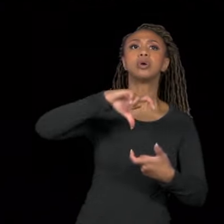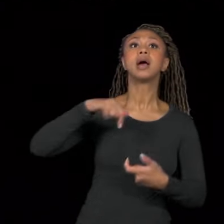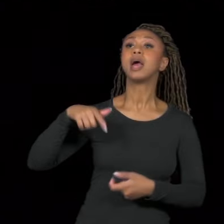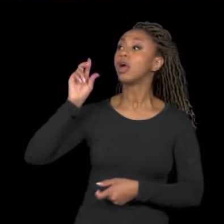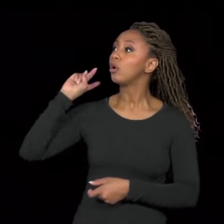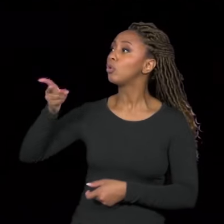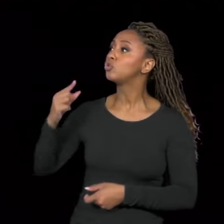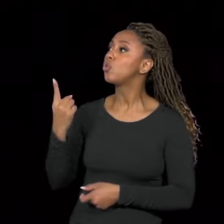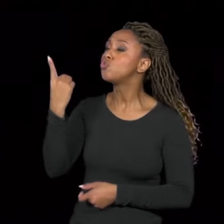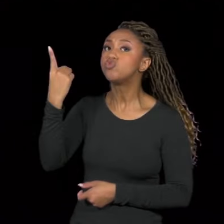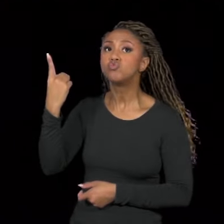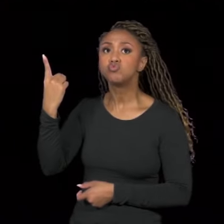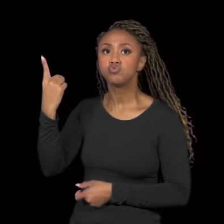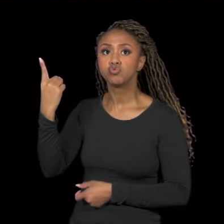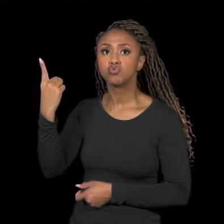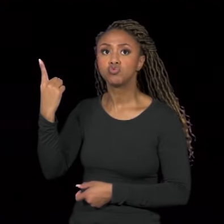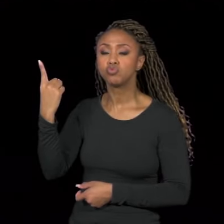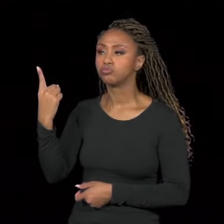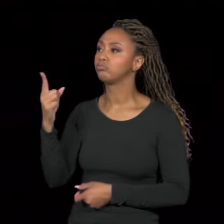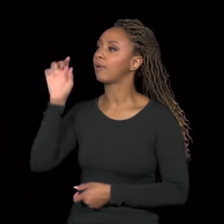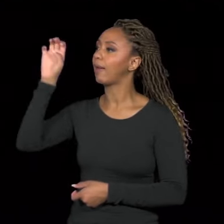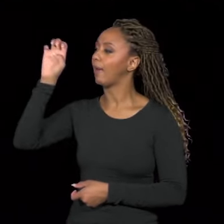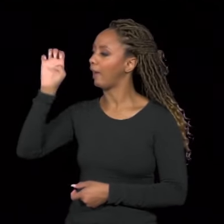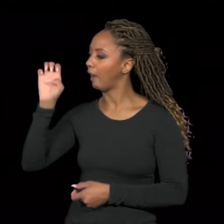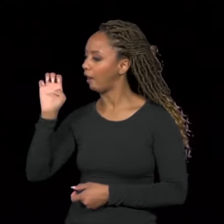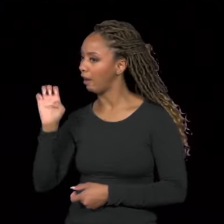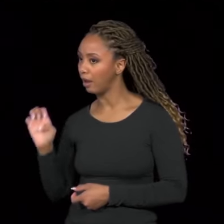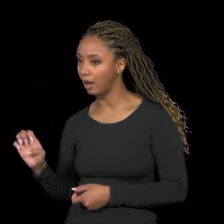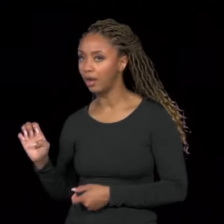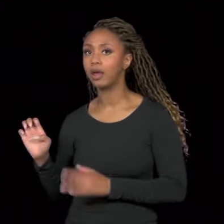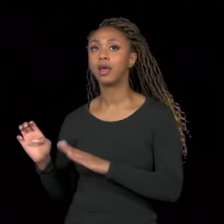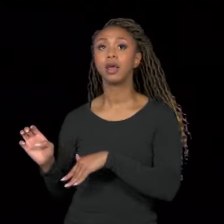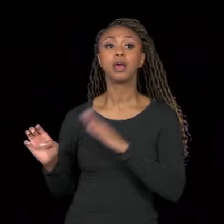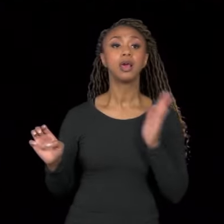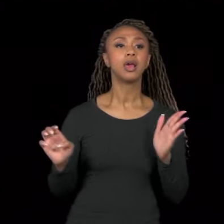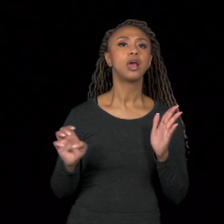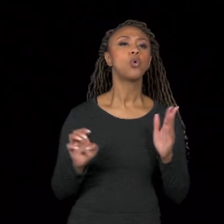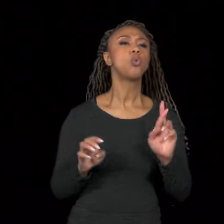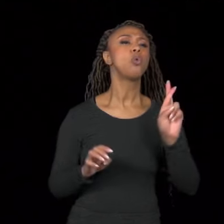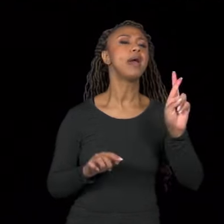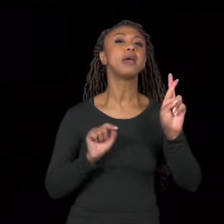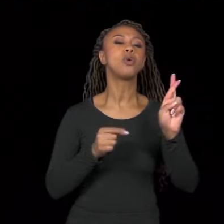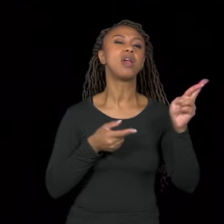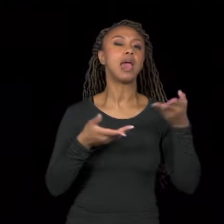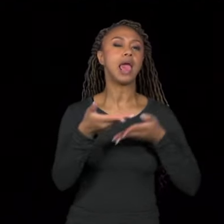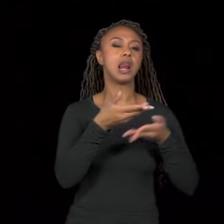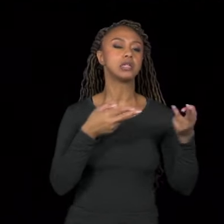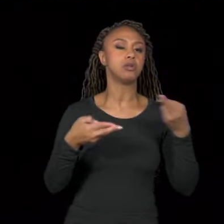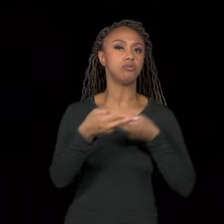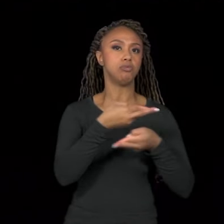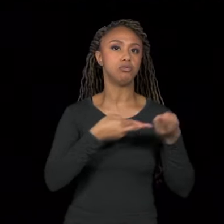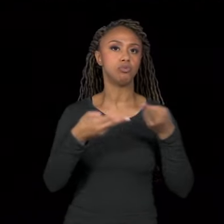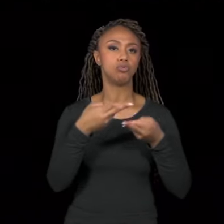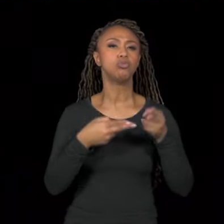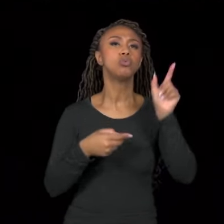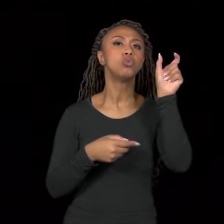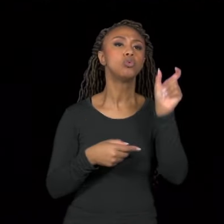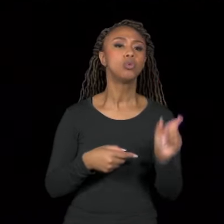ENTIDADE E AQUI EU TENHO UM RELACIONAMENTO CHAMADO DE "SUPERVISIONA". OU SEJA, RELACIONAMENTO UM, DOIS E TRÊS.